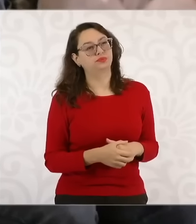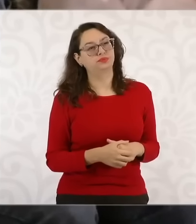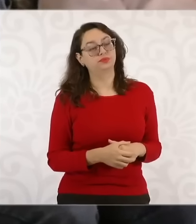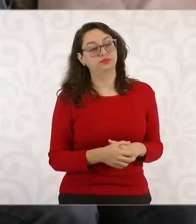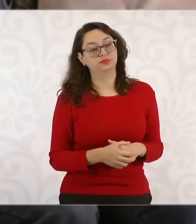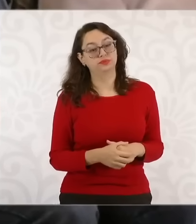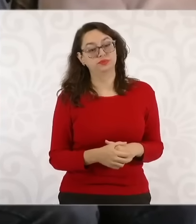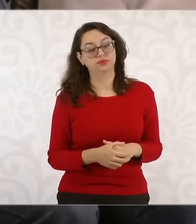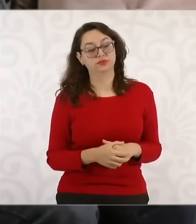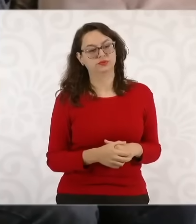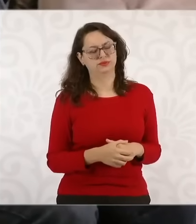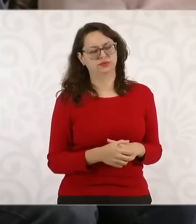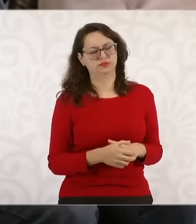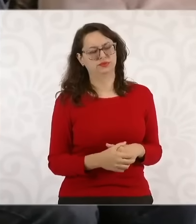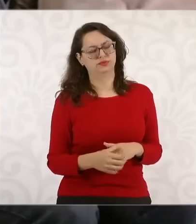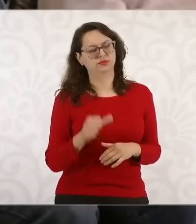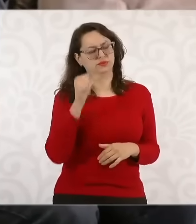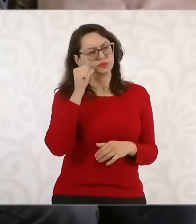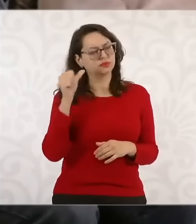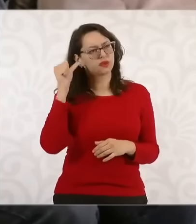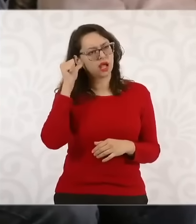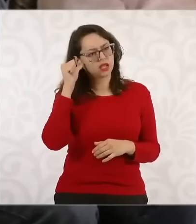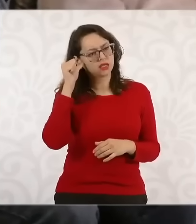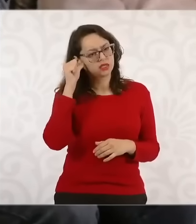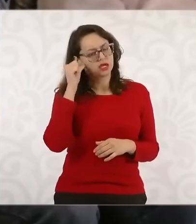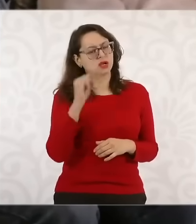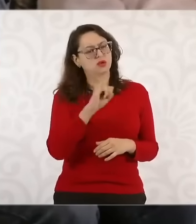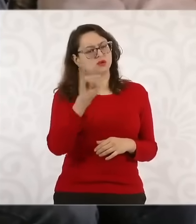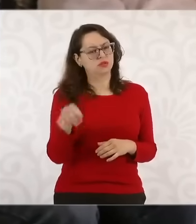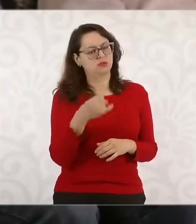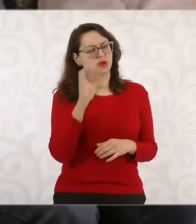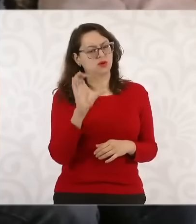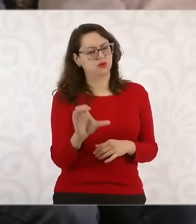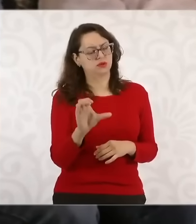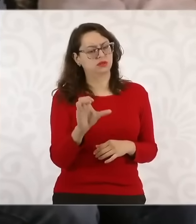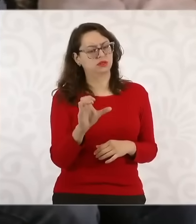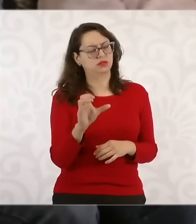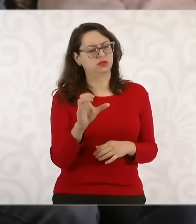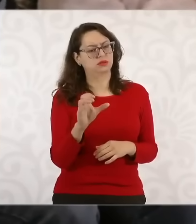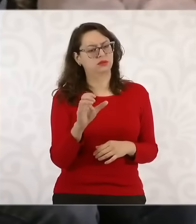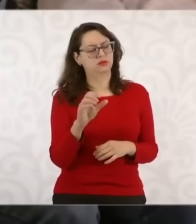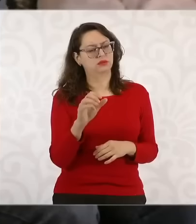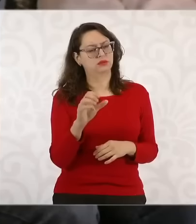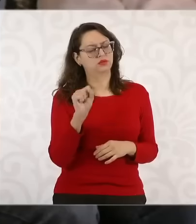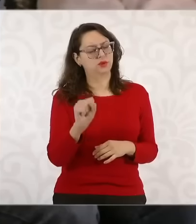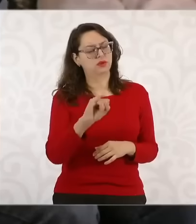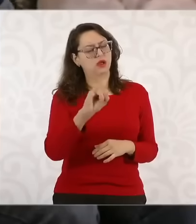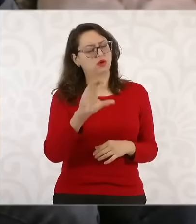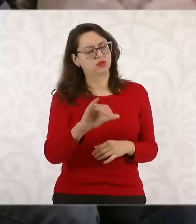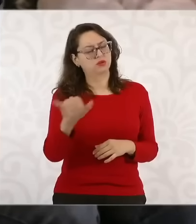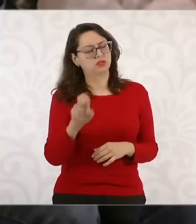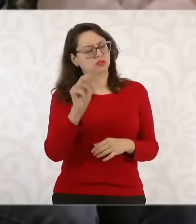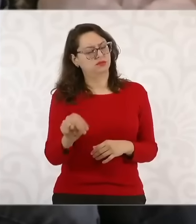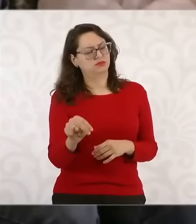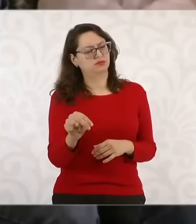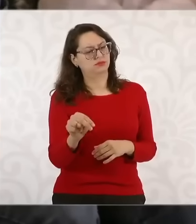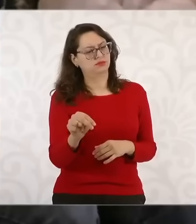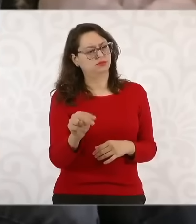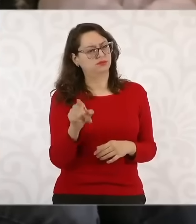Nacional suspendió eh esta discusión sobre la constitucionalidad de los e de las 12 semanas en